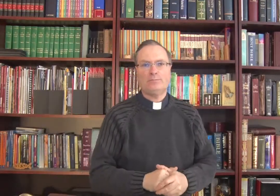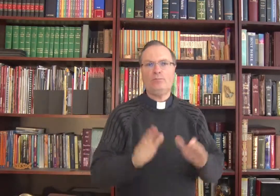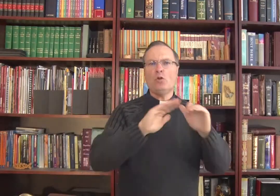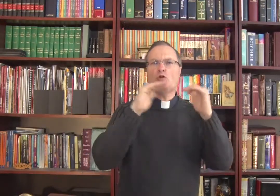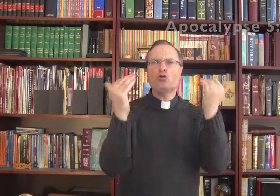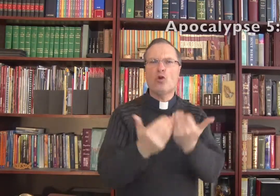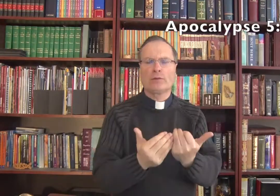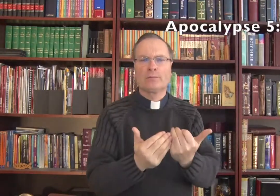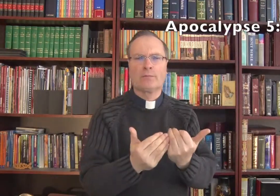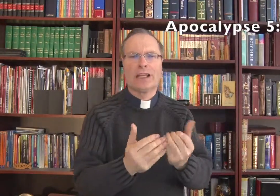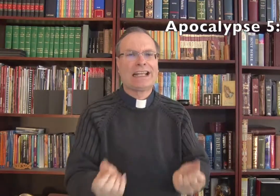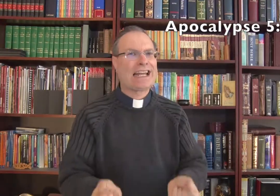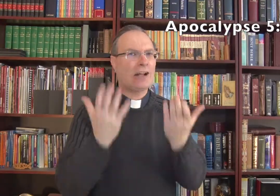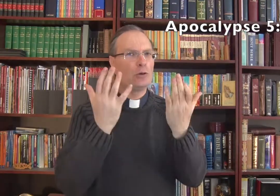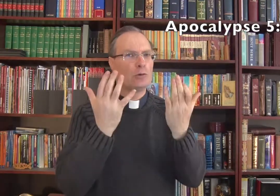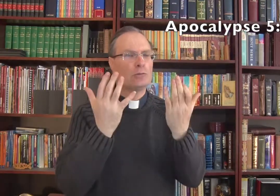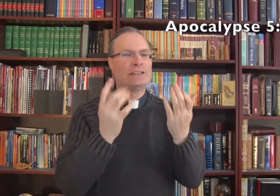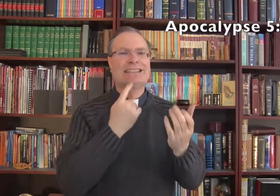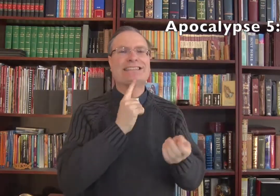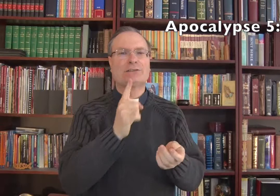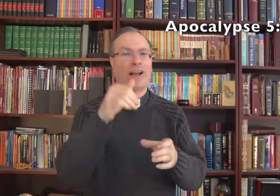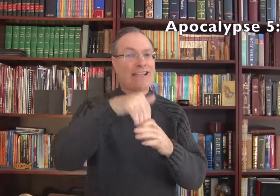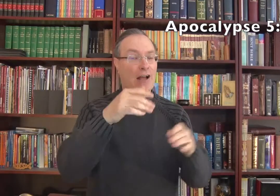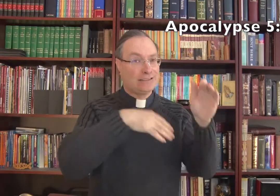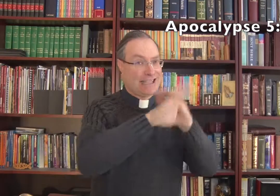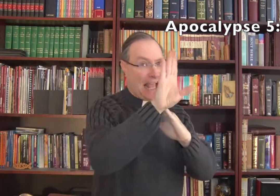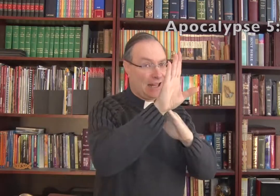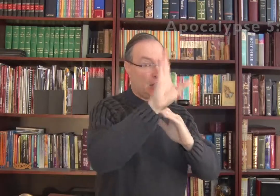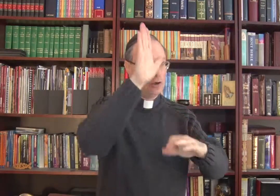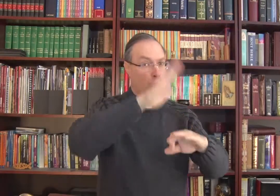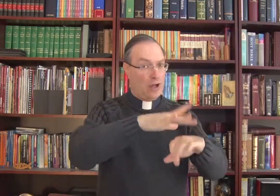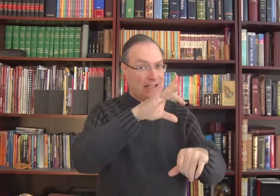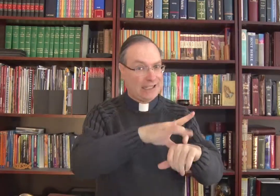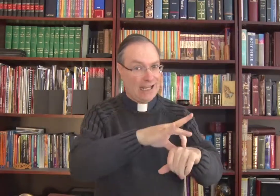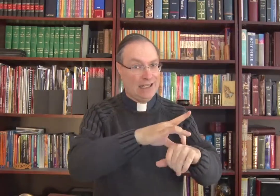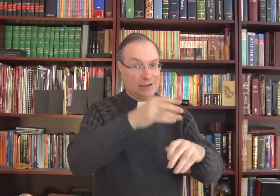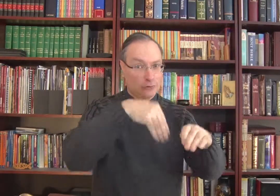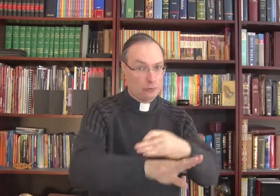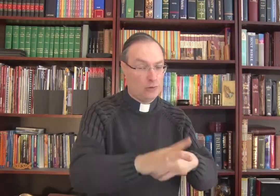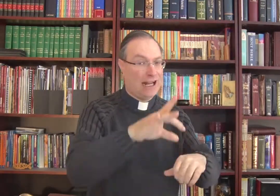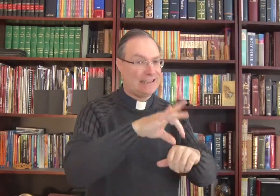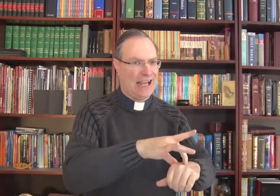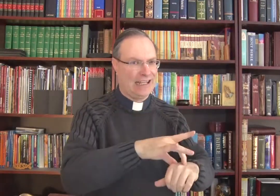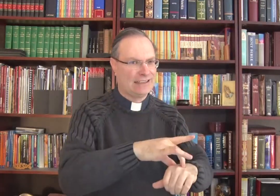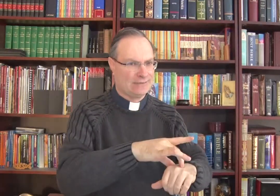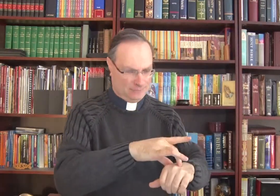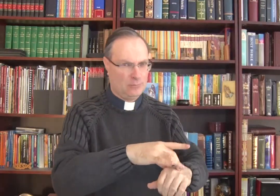«Toutes les créatures, qui sont dans le ciel, sur la terre, sous la terre.»